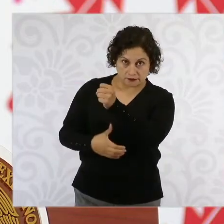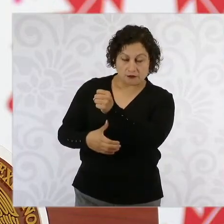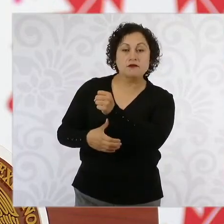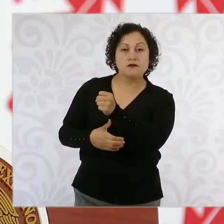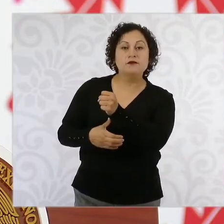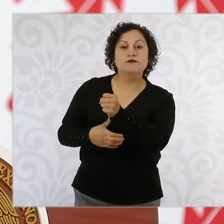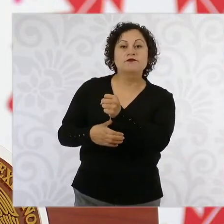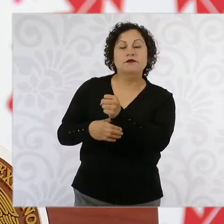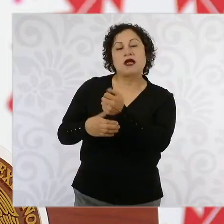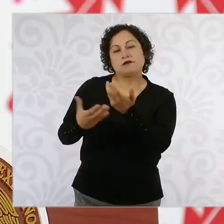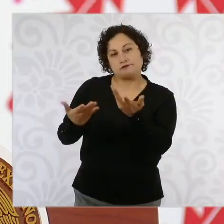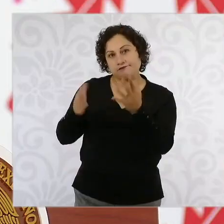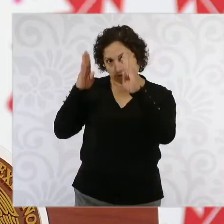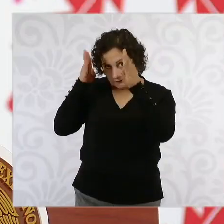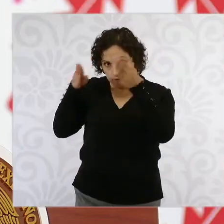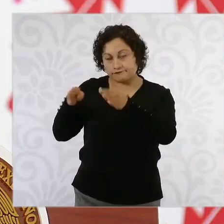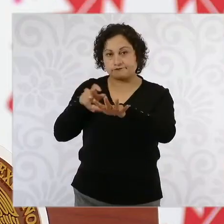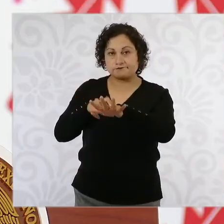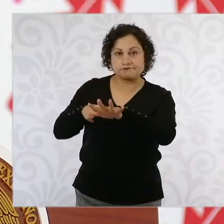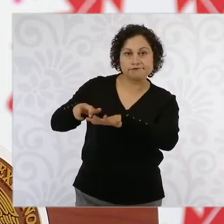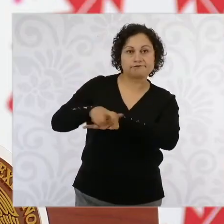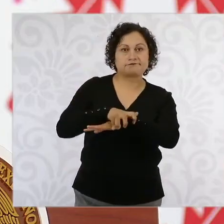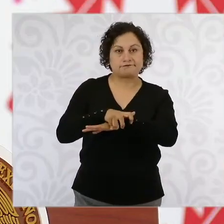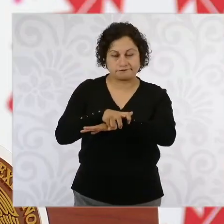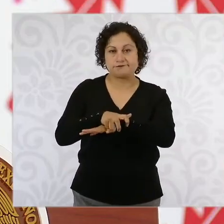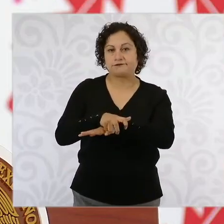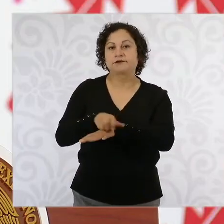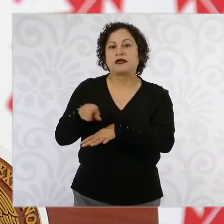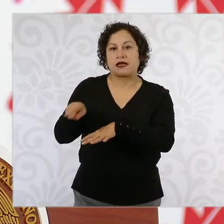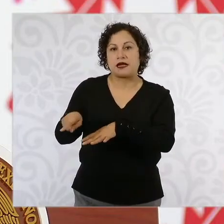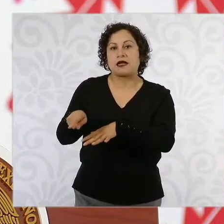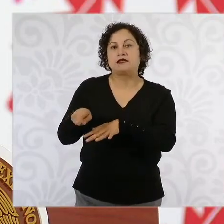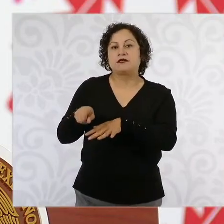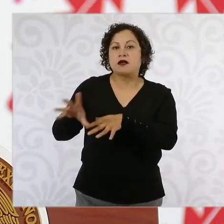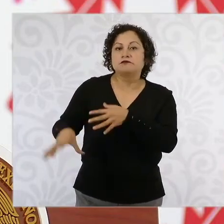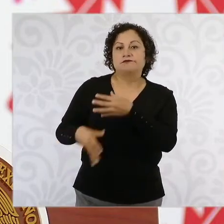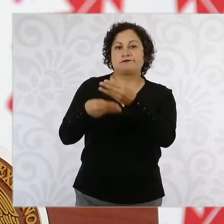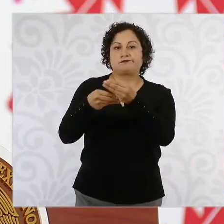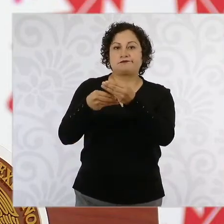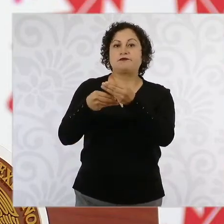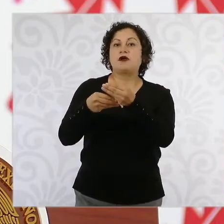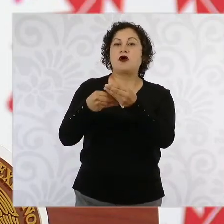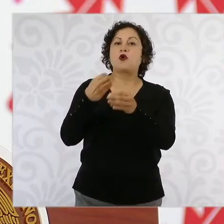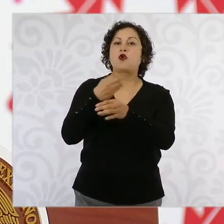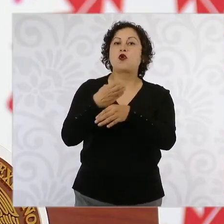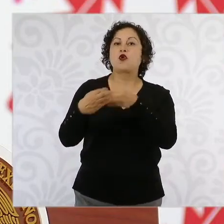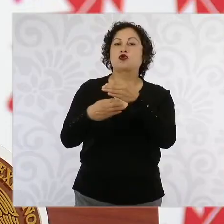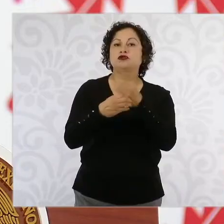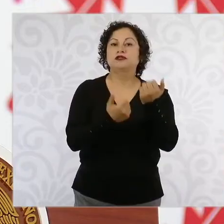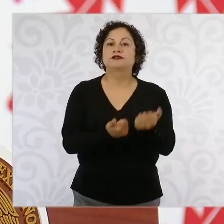Maya convertirlo también en un tren de carga el tren Maya está prácticamente terminado hay